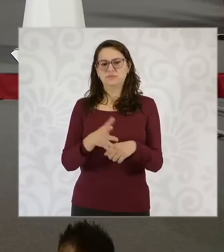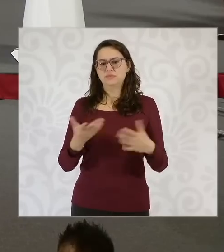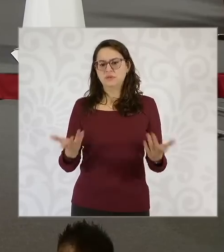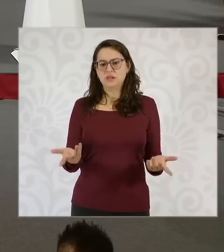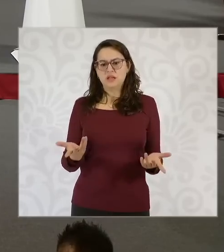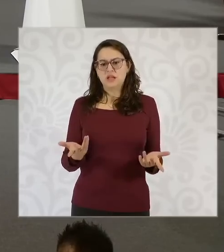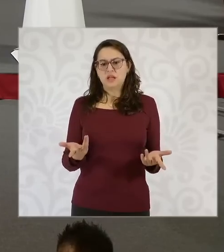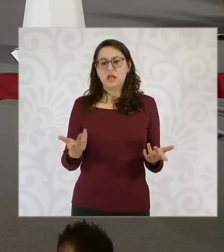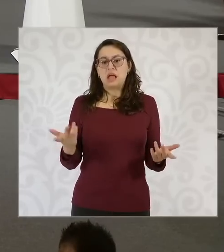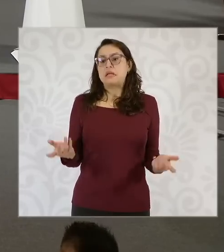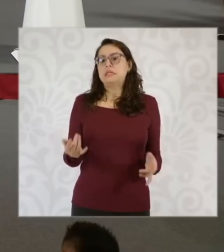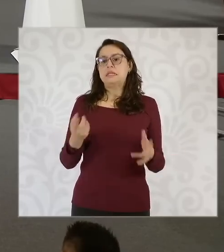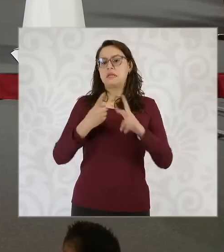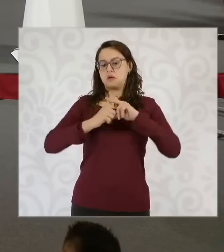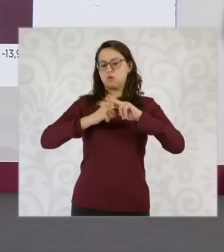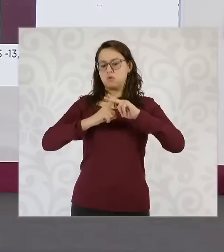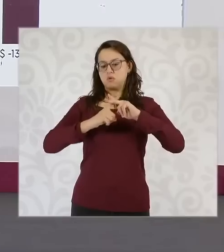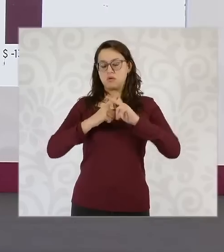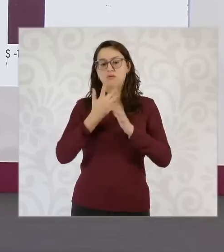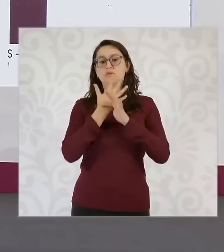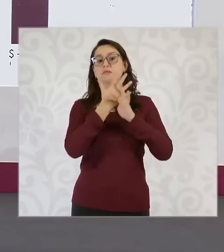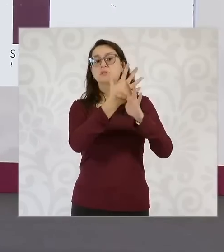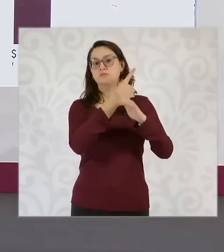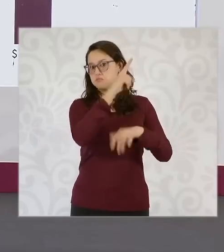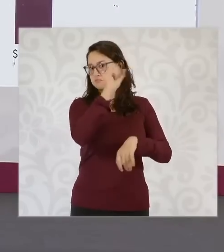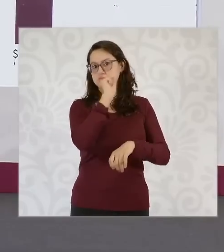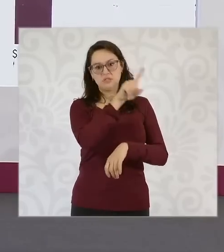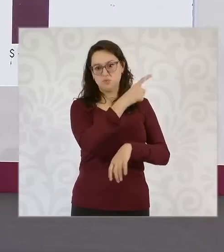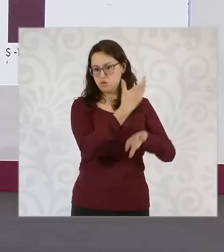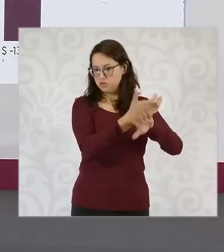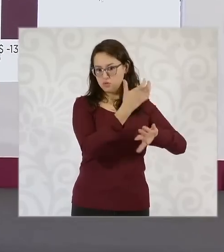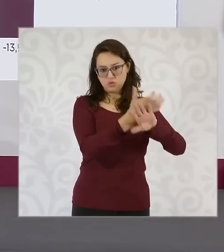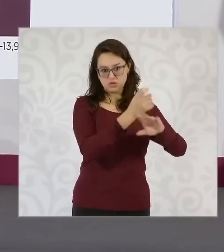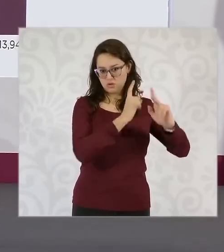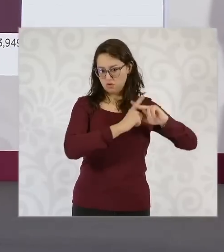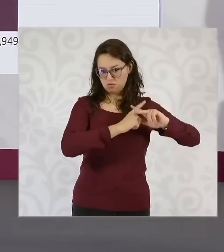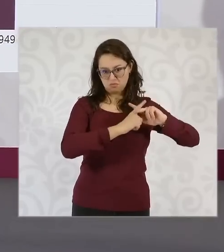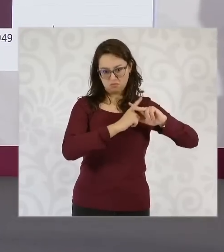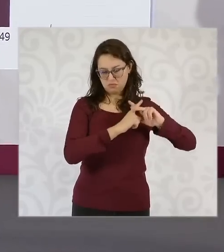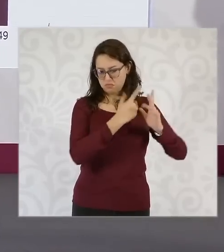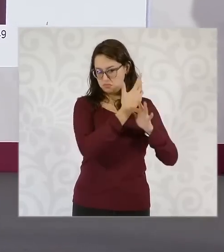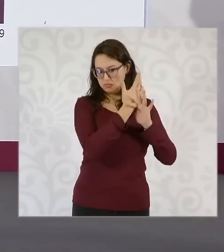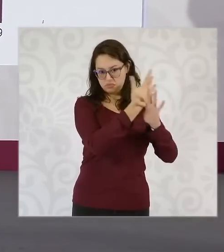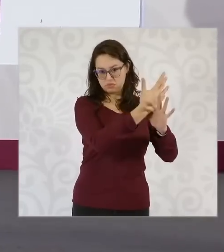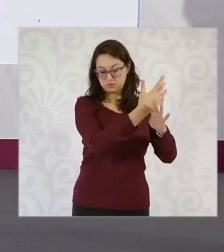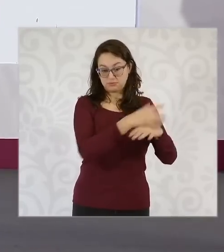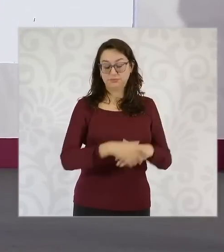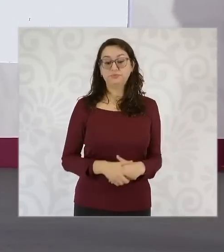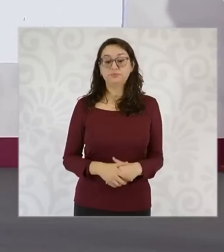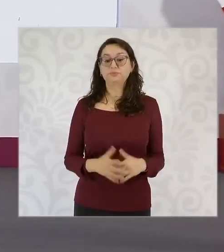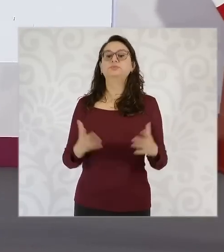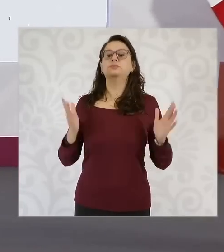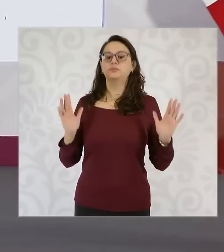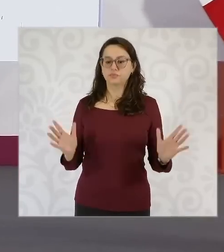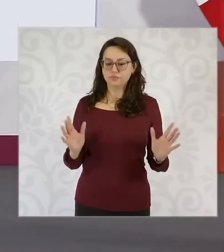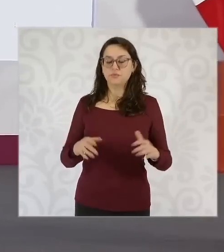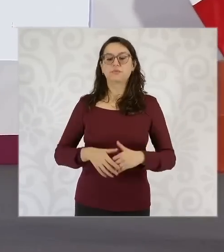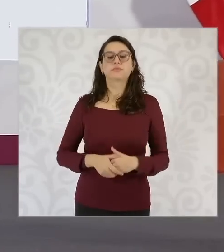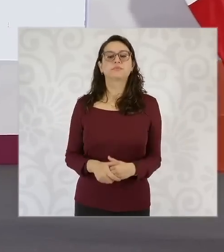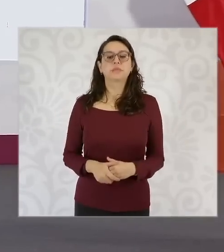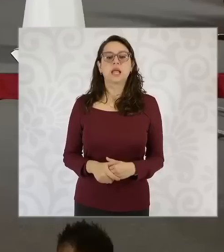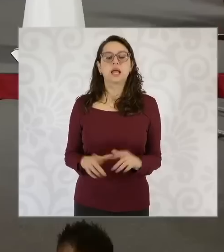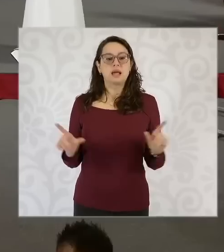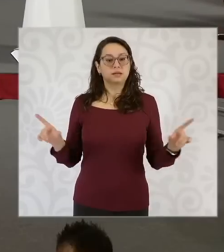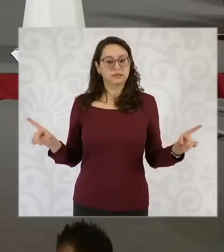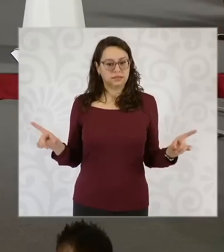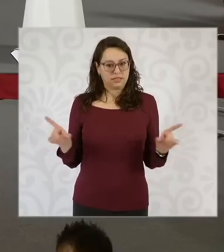las estoy usando las cifras de Estados Unidos bien entonces en resumen México importa más